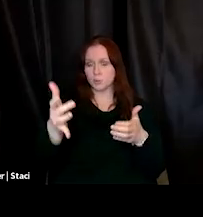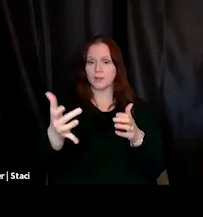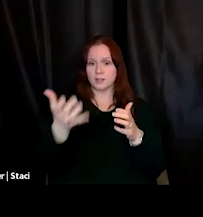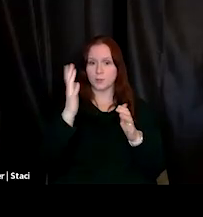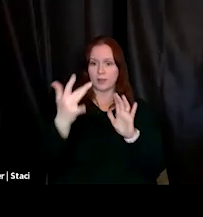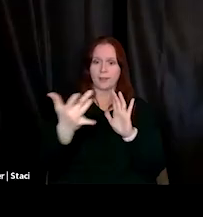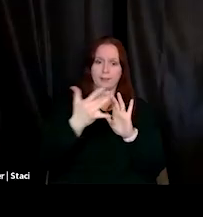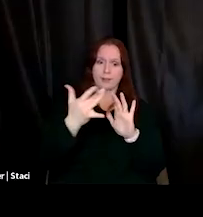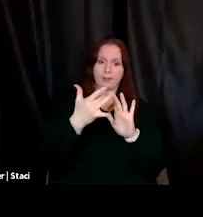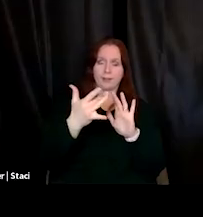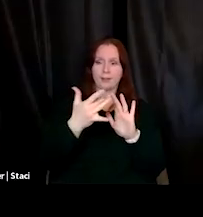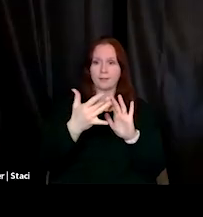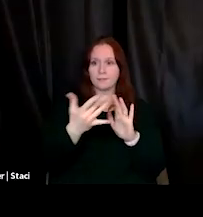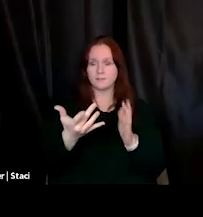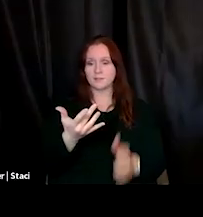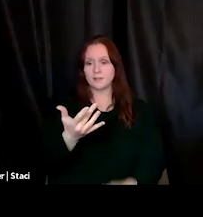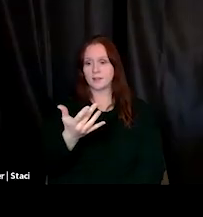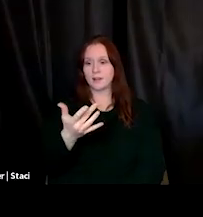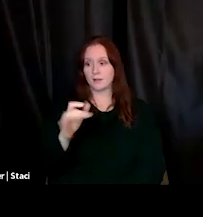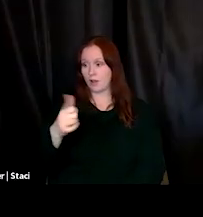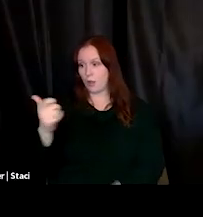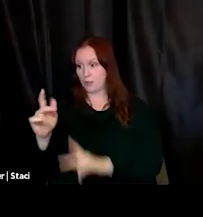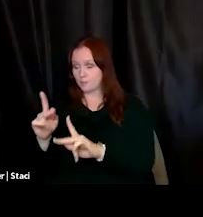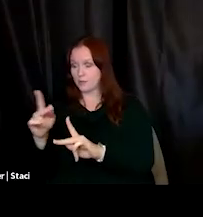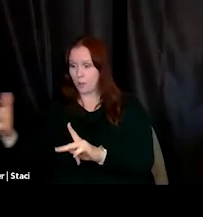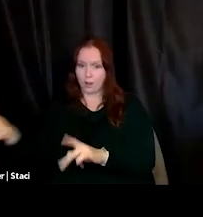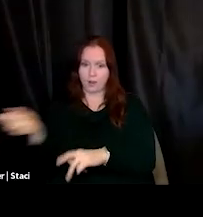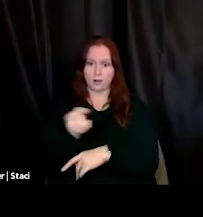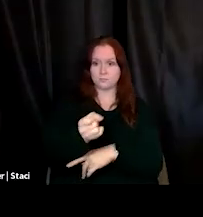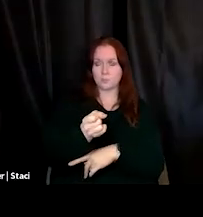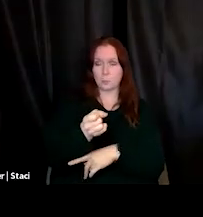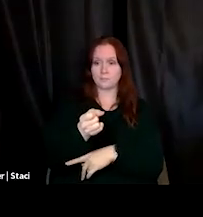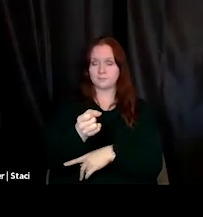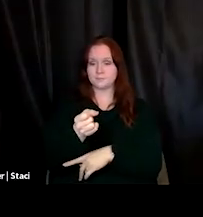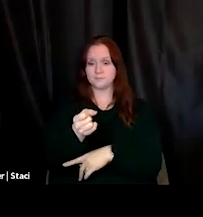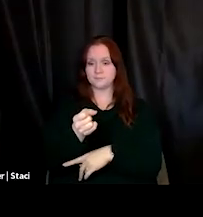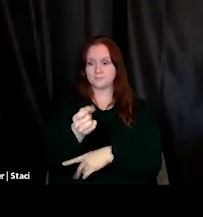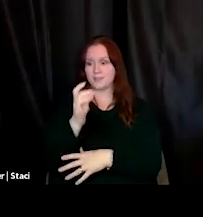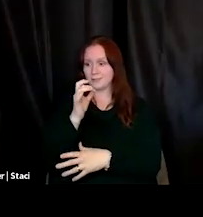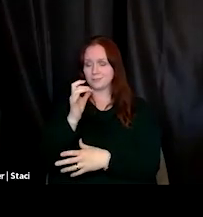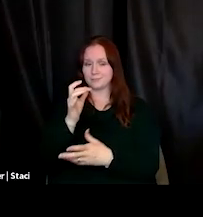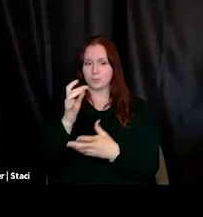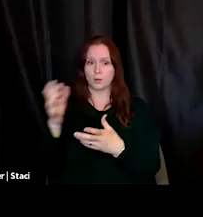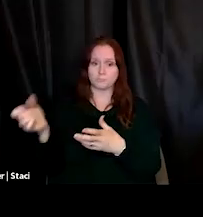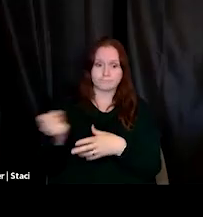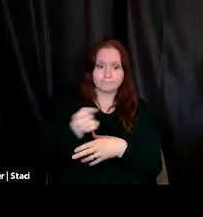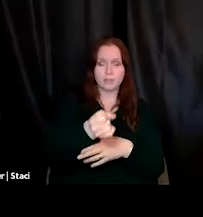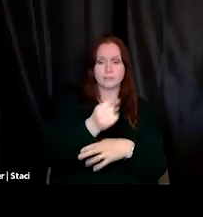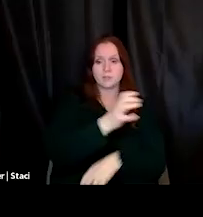Y con eso dicho, a menudo tenemos que trabajar de manera innovadora